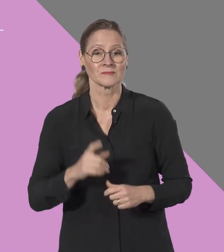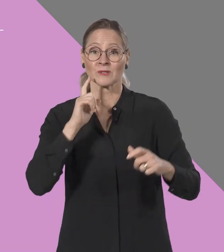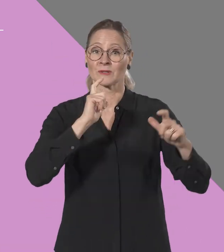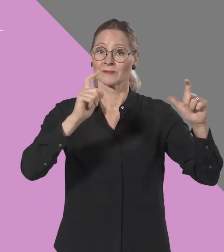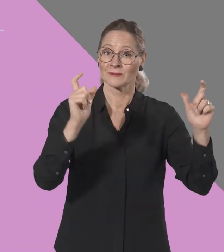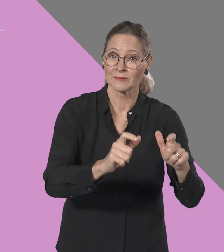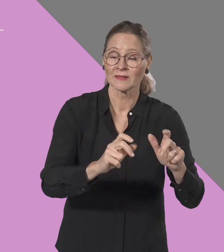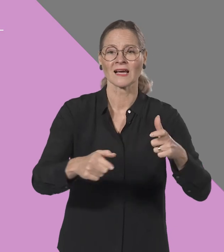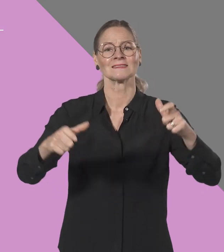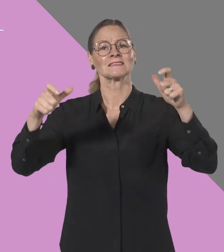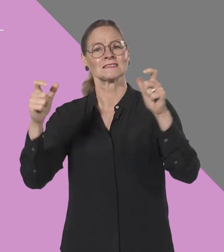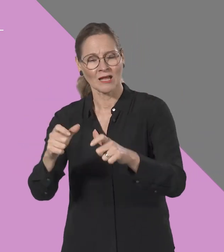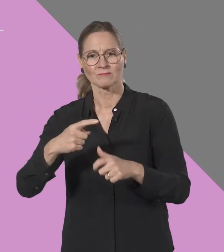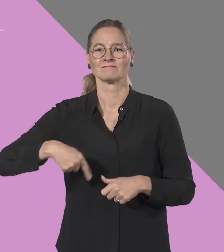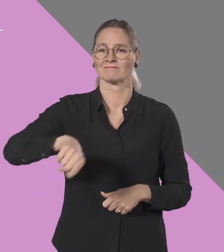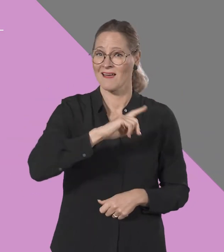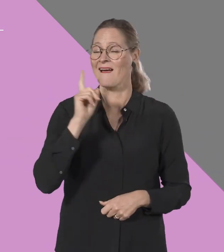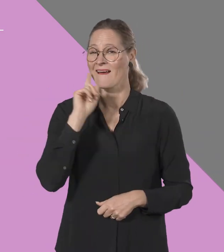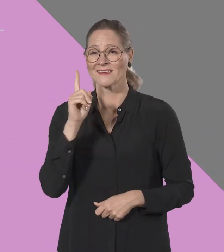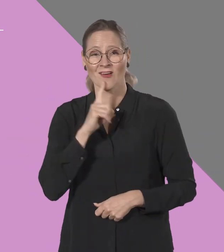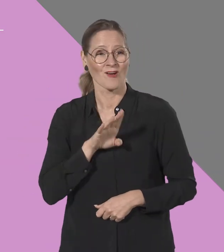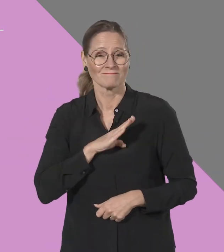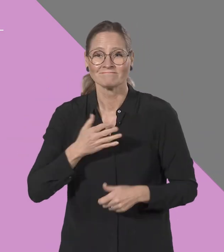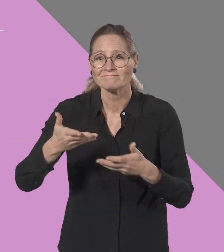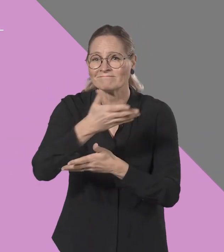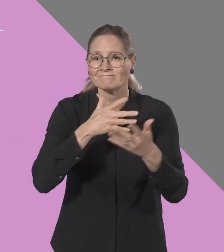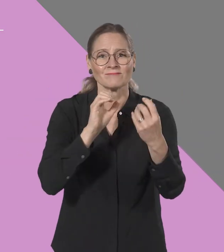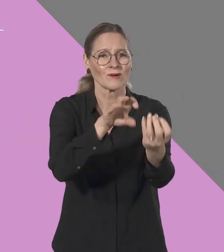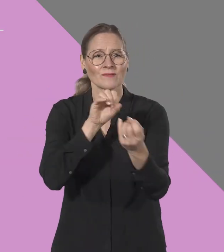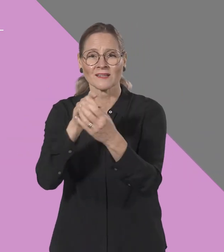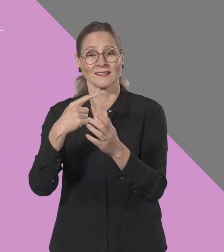Yhdistyksessä tai seurassa olemme aina vuorovaikutuksessa -